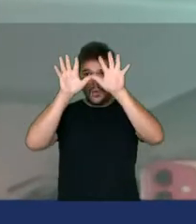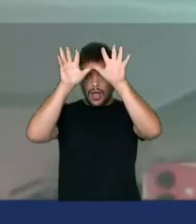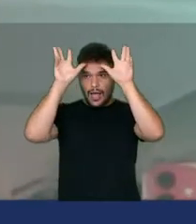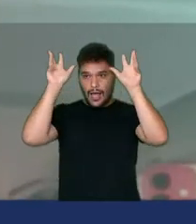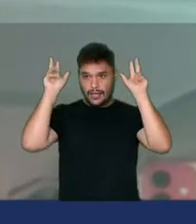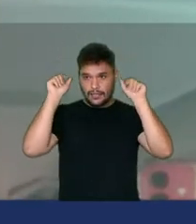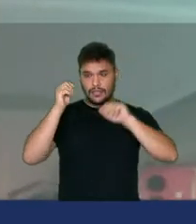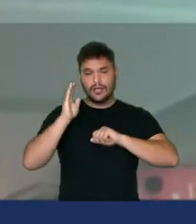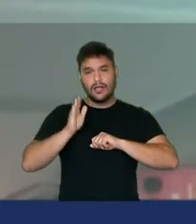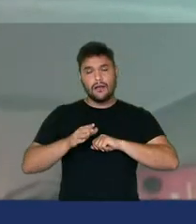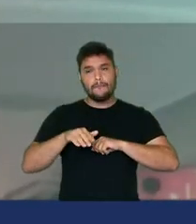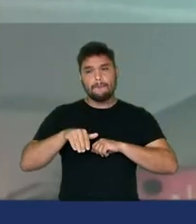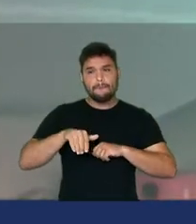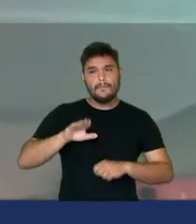ESTADO DO ACRE, NÓS ESTAMOS FALANDO DE MAIS DE 40 MILHÕES